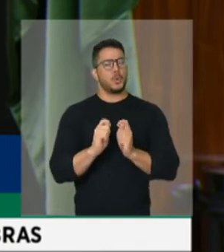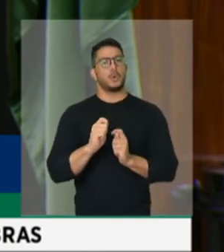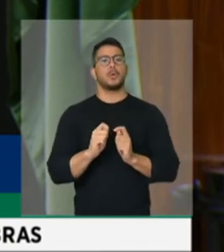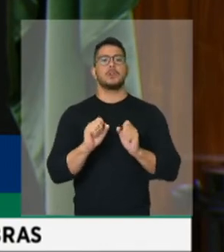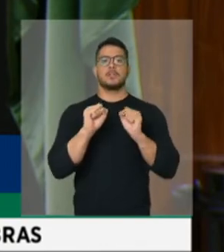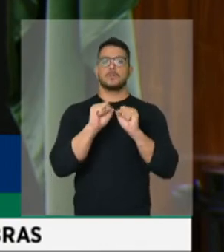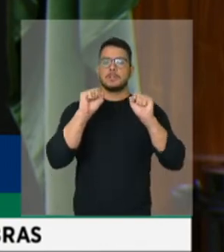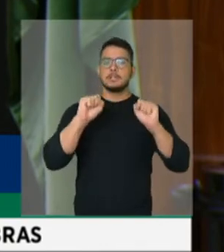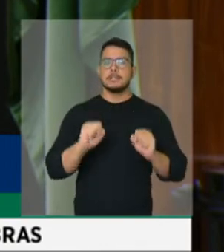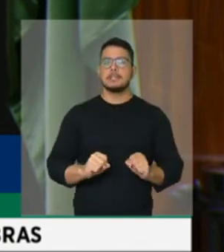CONTROLE DO SISTEMA ELÉTRICO BRASILEIRO, AUMENTAR O PREÇO